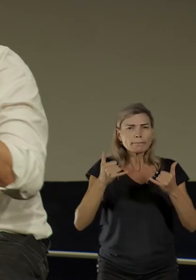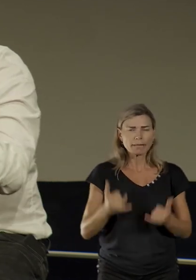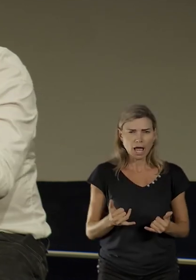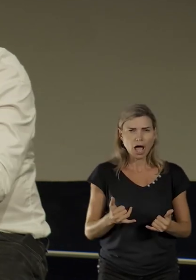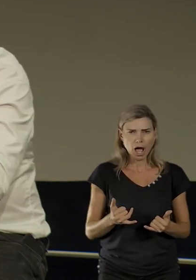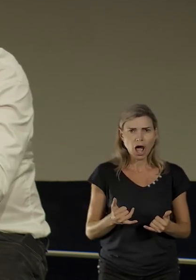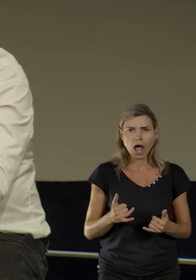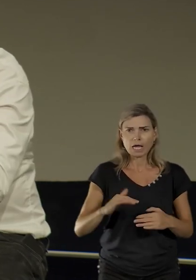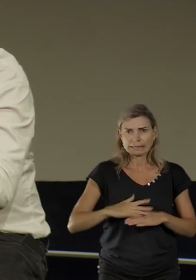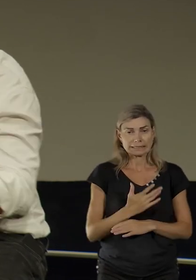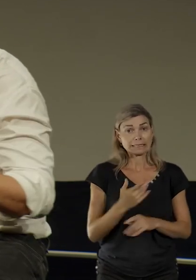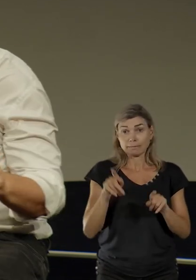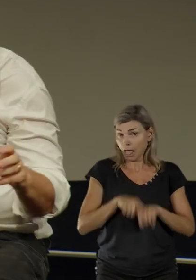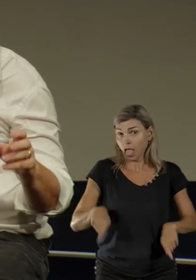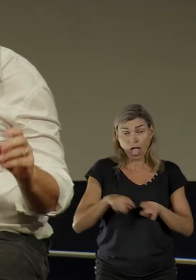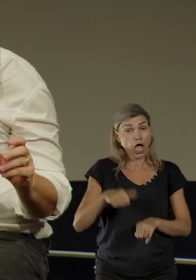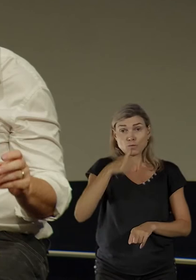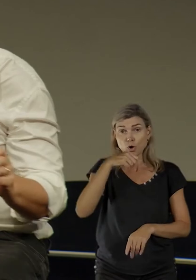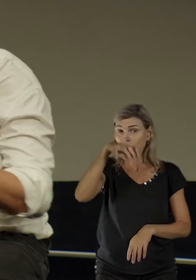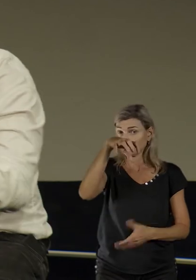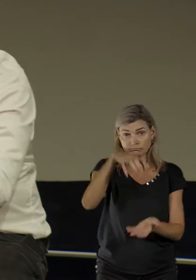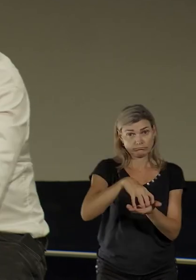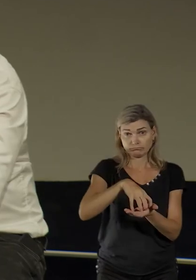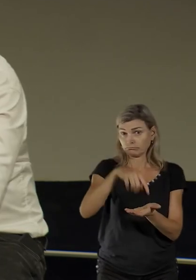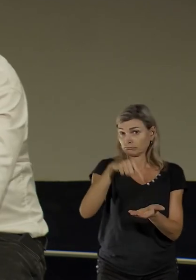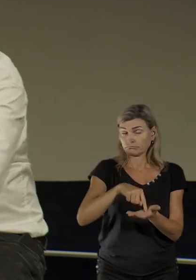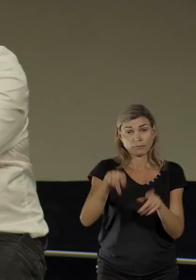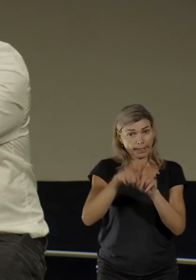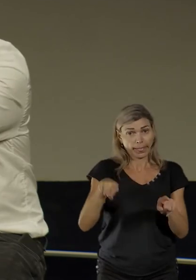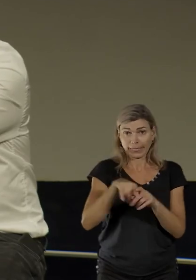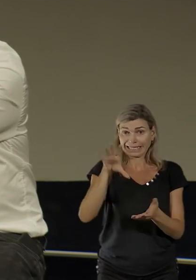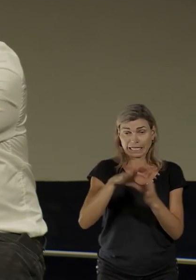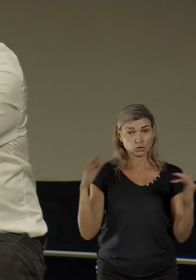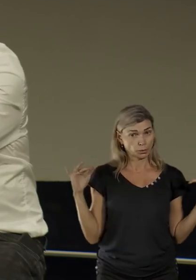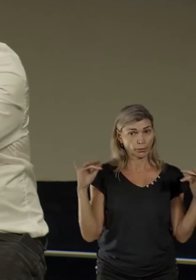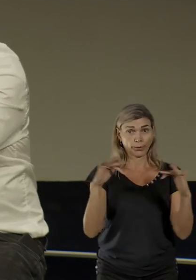s jedním centrem, je skutečně v tomhle smyslu monocentrická. My v Metropolitním plánu